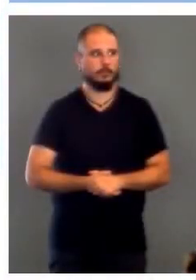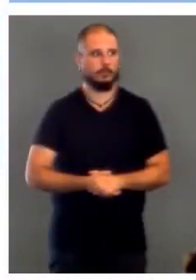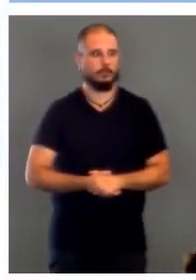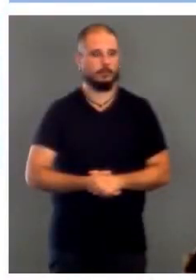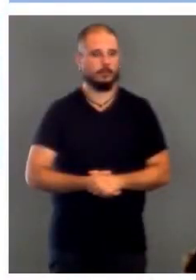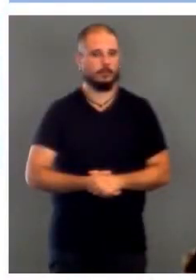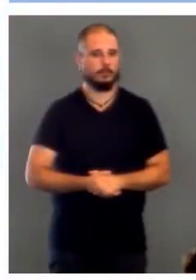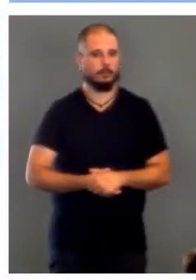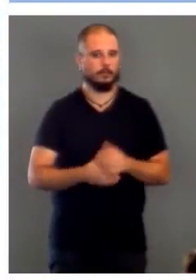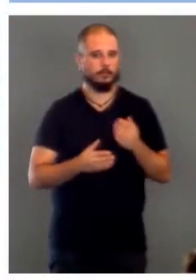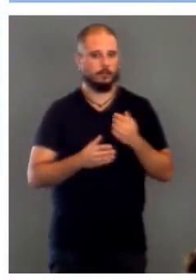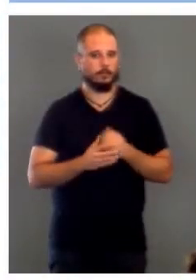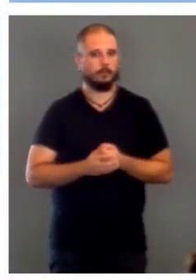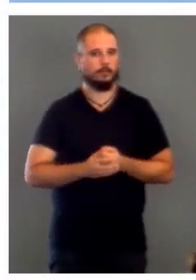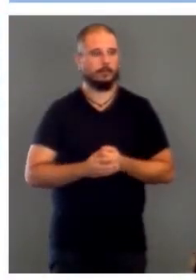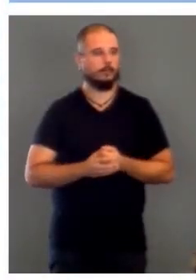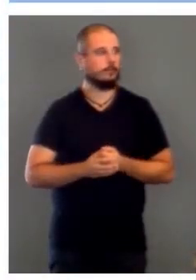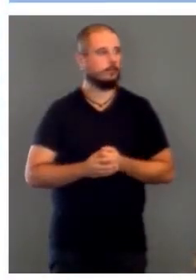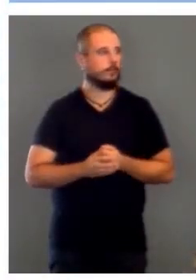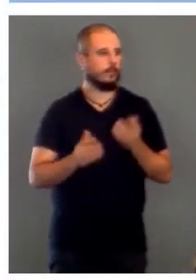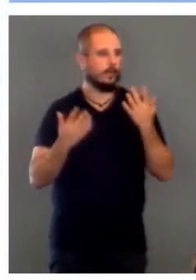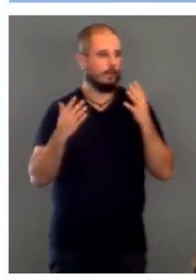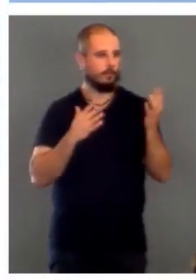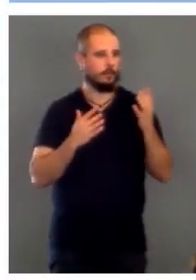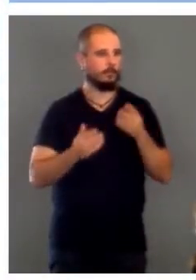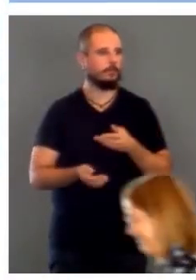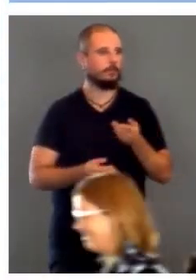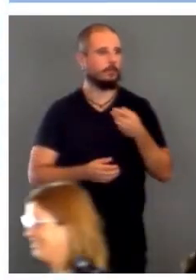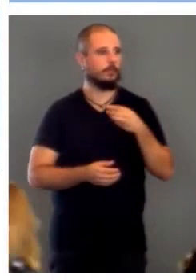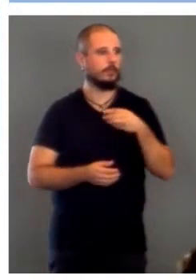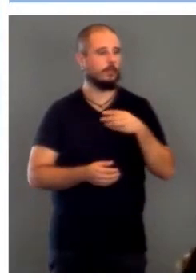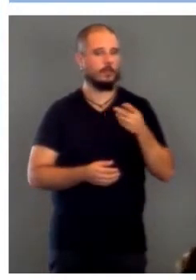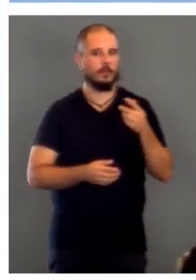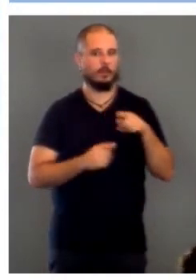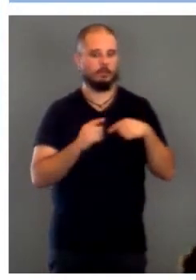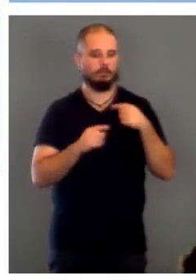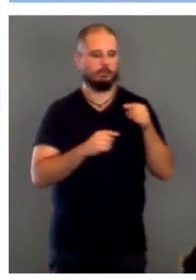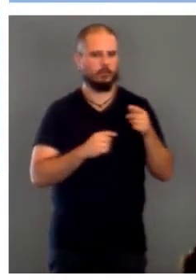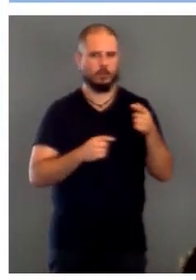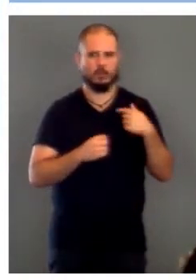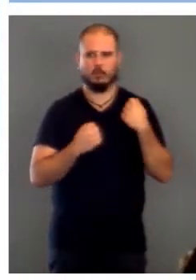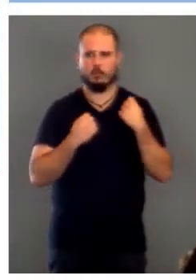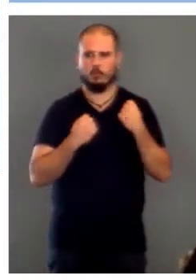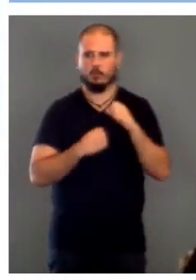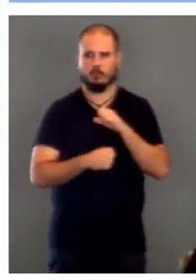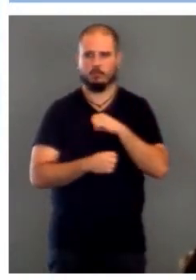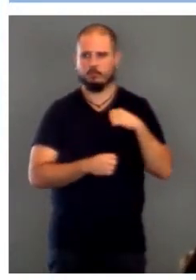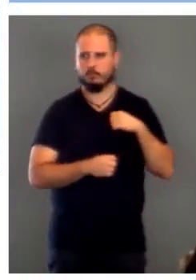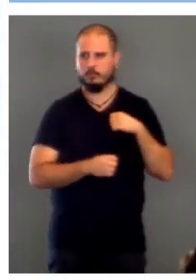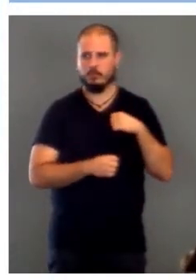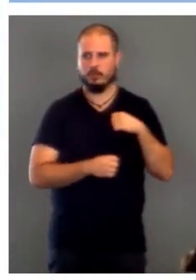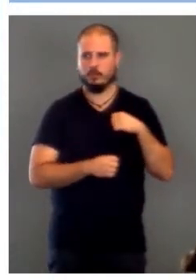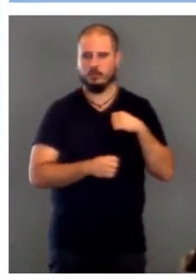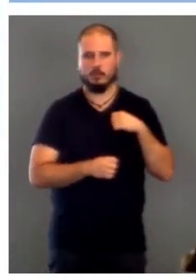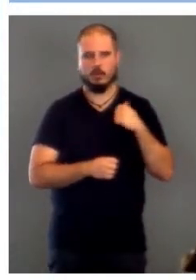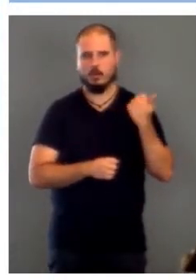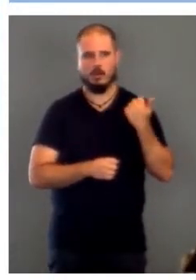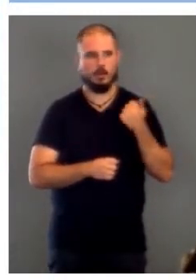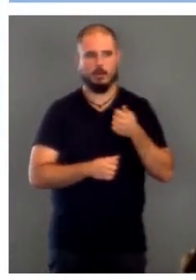Aplauso para Maite sin duda y nuestra siguiente invitada Fuerza personal Absolutamente